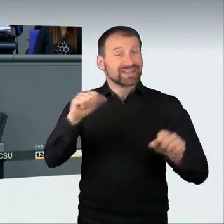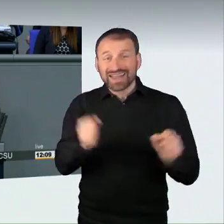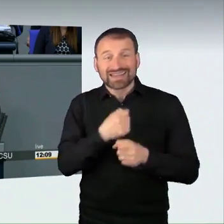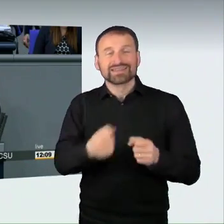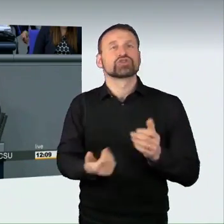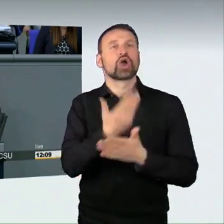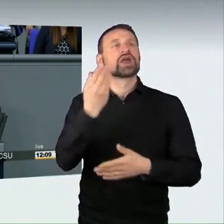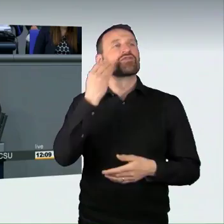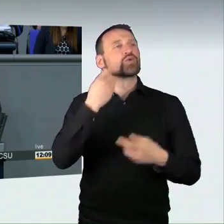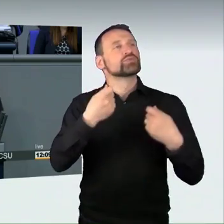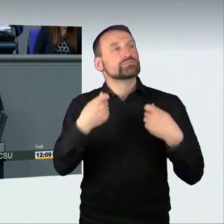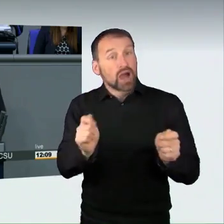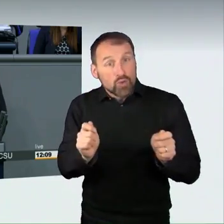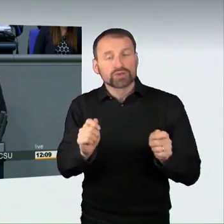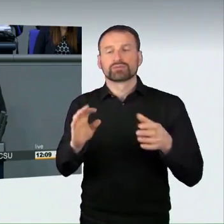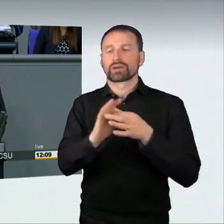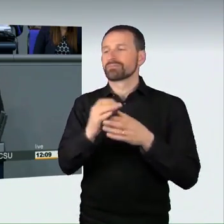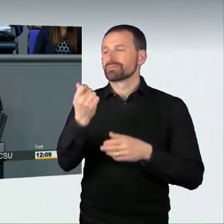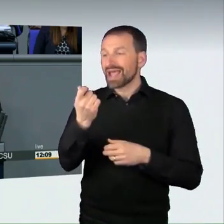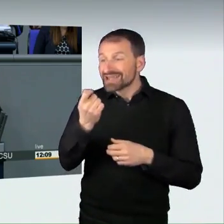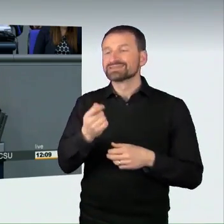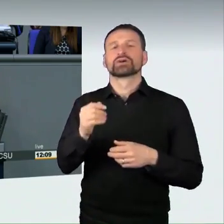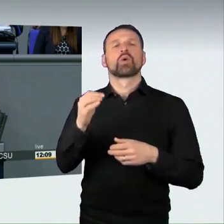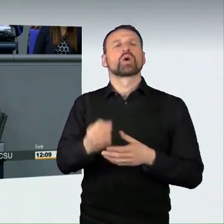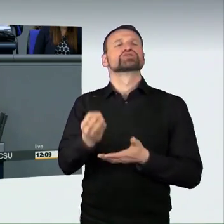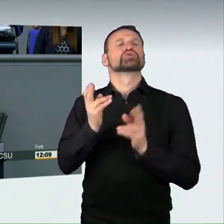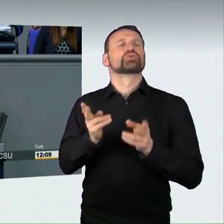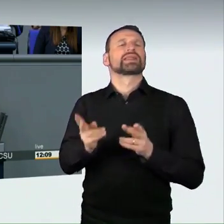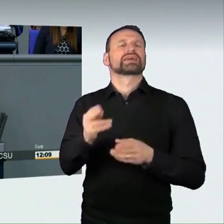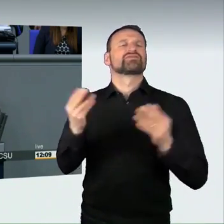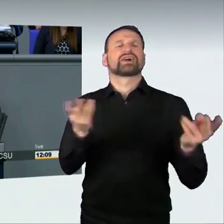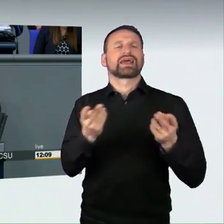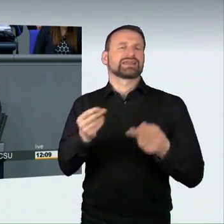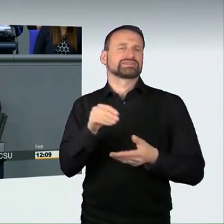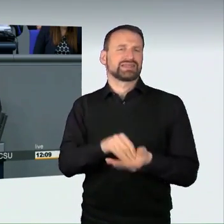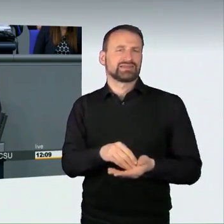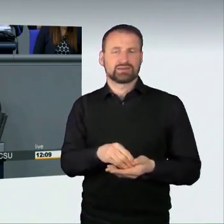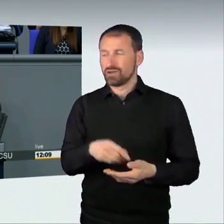bauen können. Das können Sie einfach nicht; das geht nicht. Dafür sind die Baukosten zu hoch. Sie müssen derzeit 10 bis 11 Euro